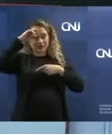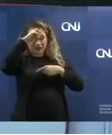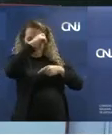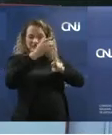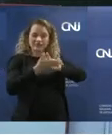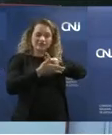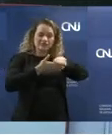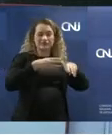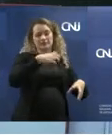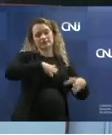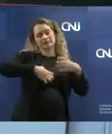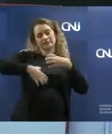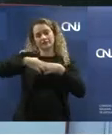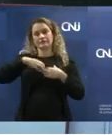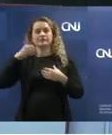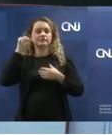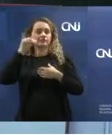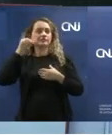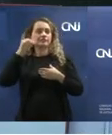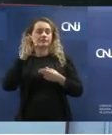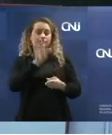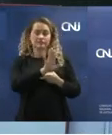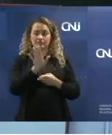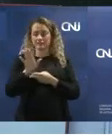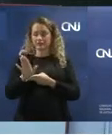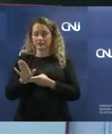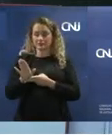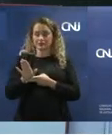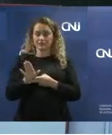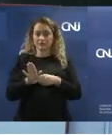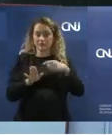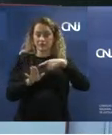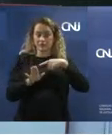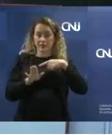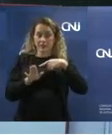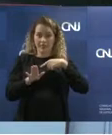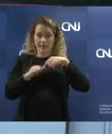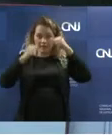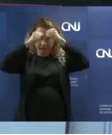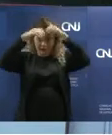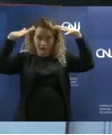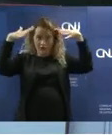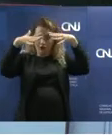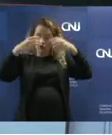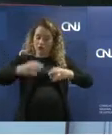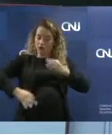A experiência contribuiu para que o foro extrajudicial lograr e consolidar uma trajetória